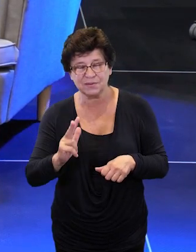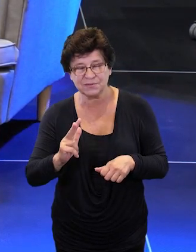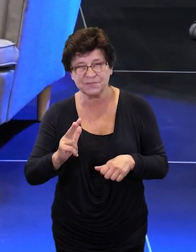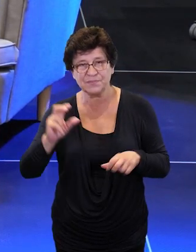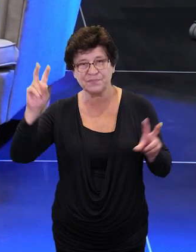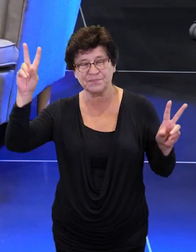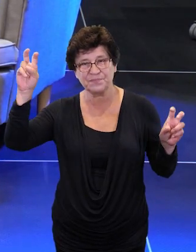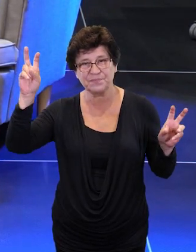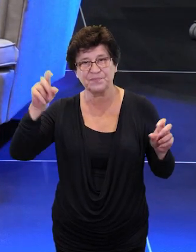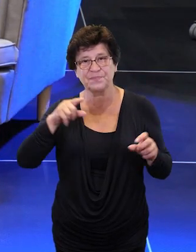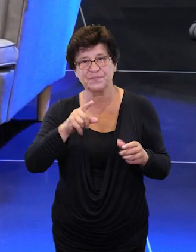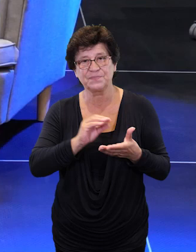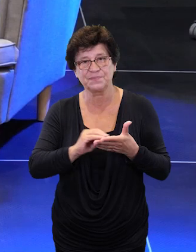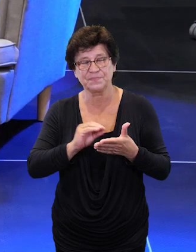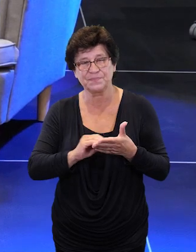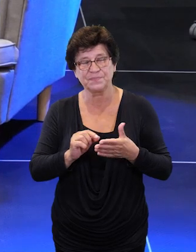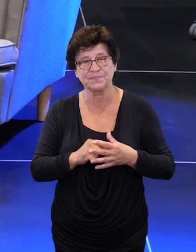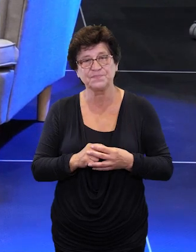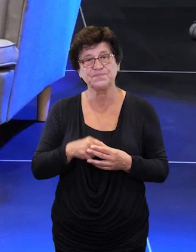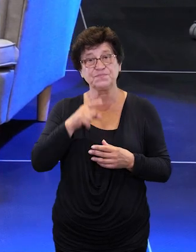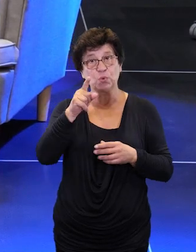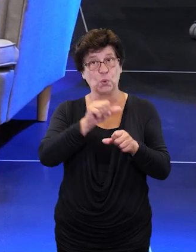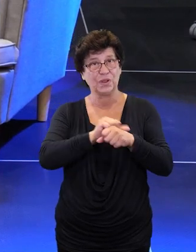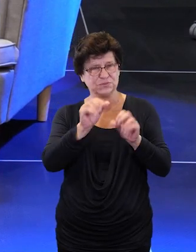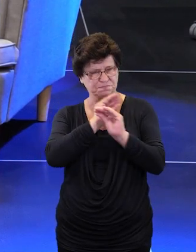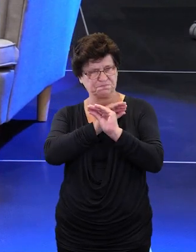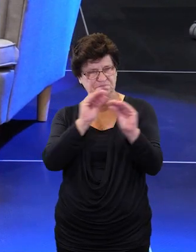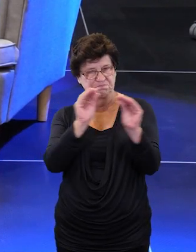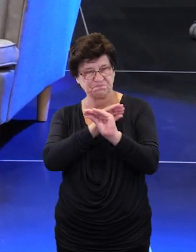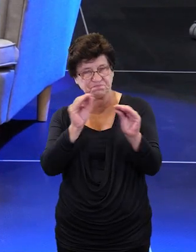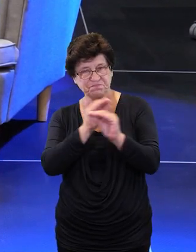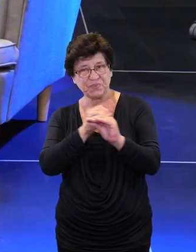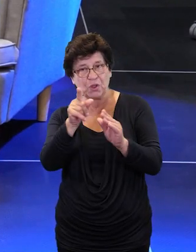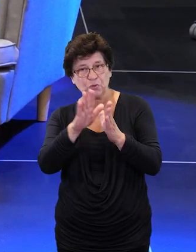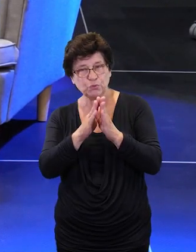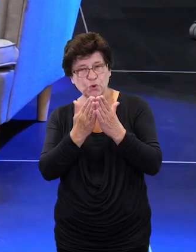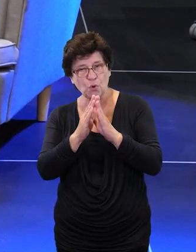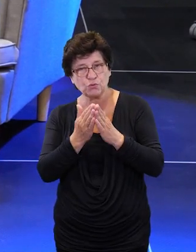Panie doktorze, rola edukacyjna tej książki i to, co pan wspomniał.